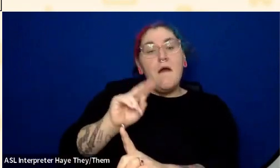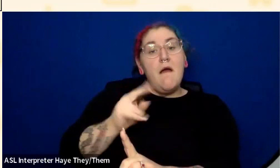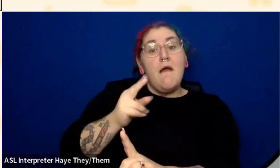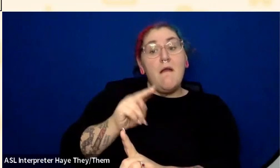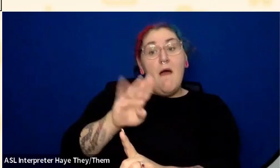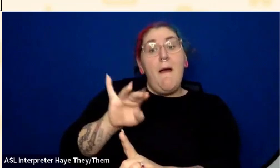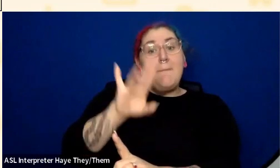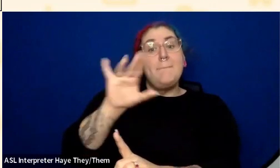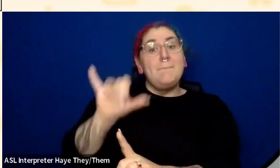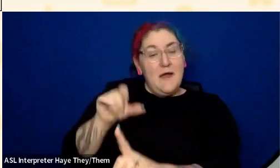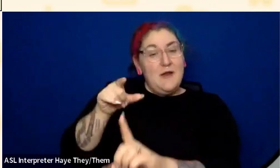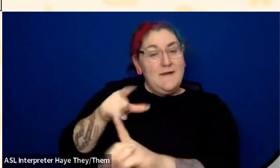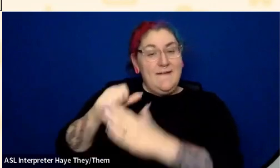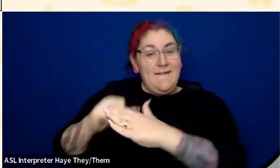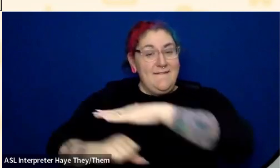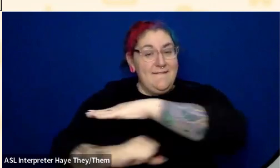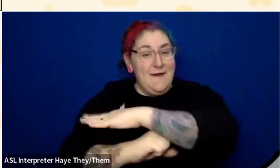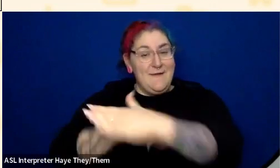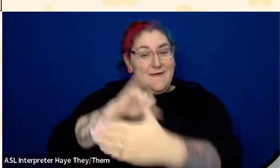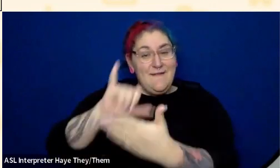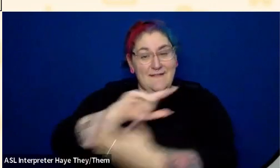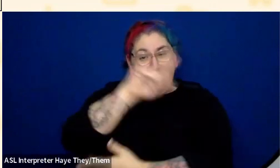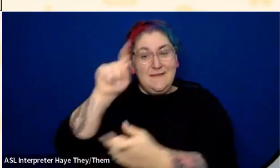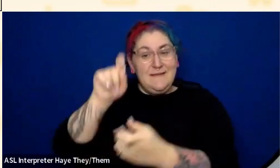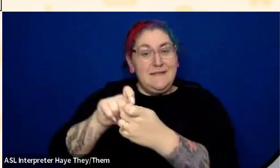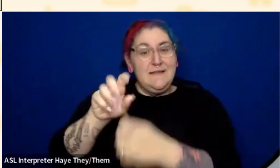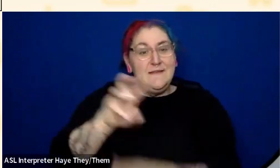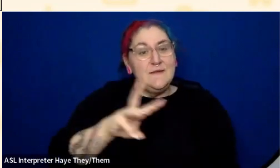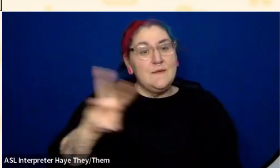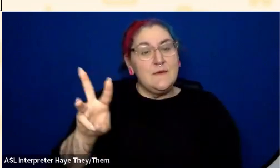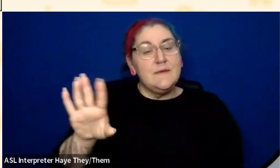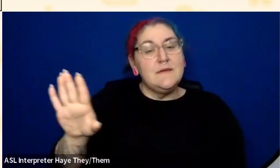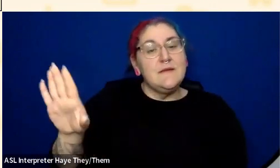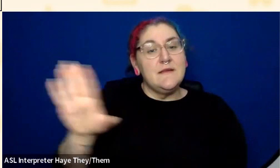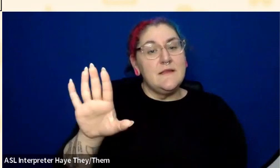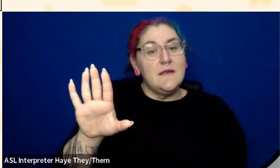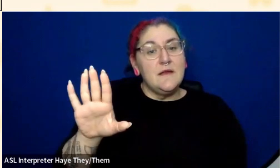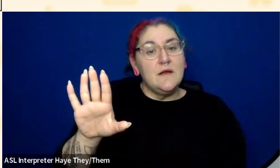Se emocionan cada vez que hay un objeto con el que jugar, o un rompecabezas para armar.